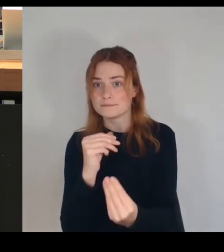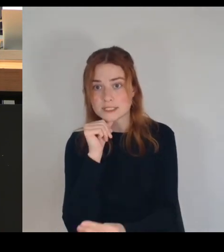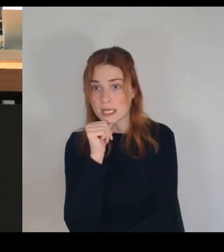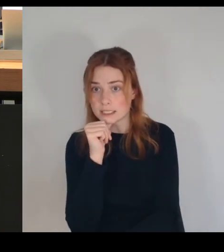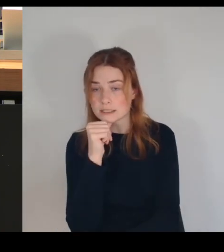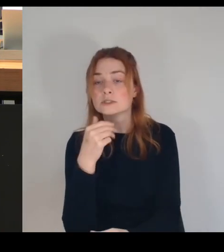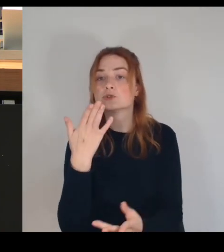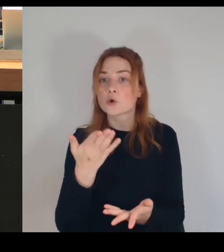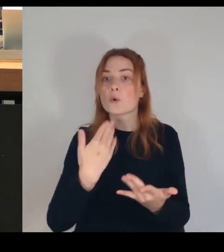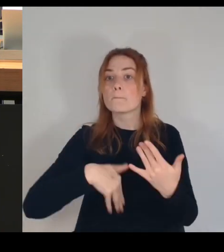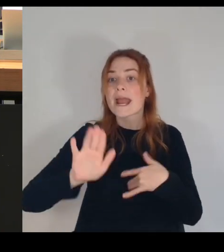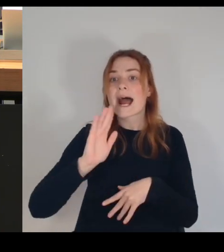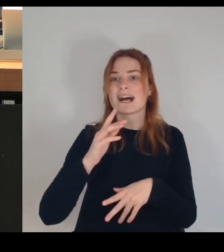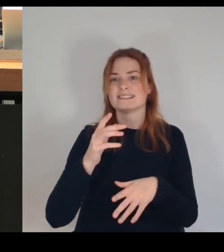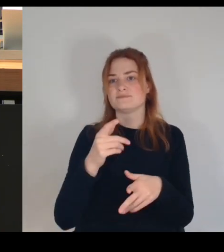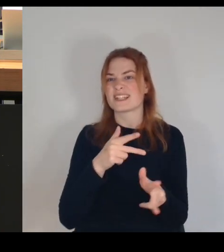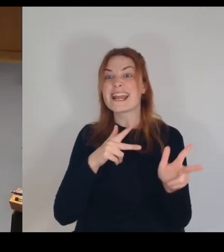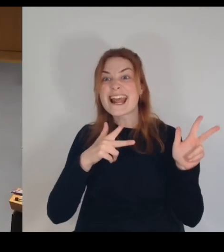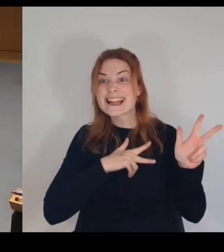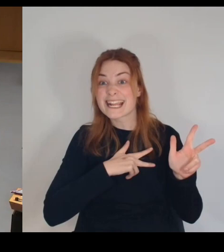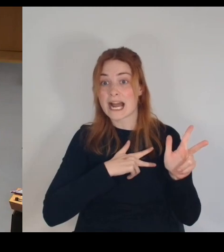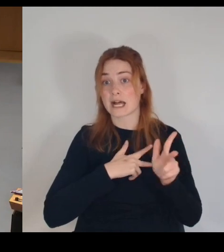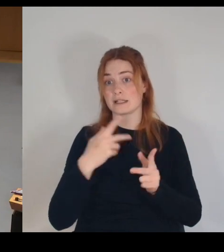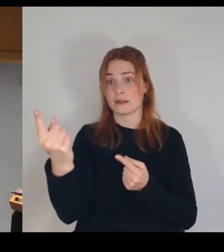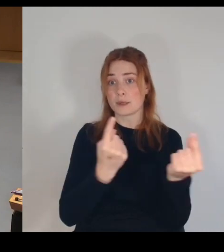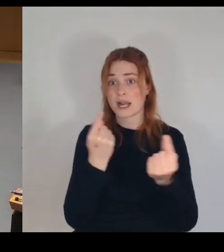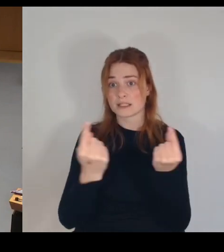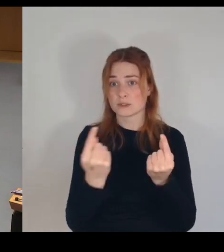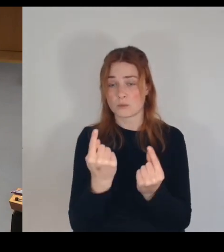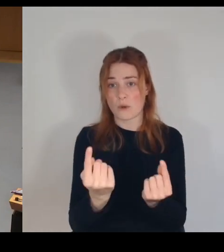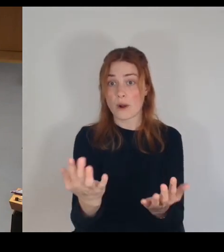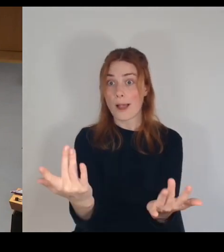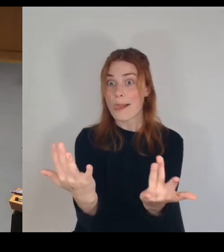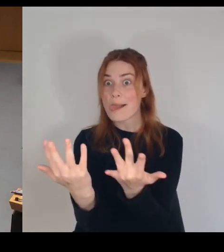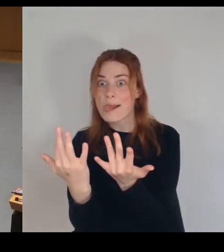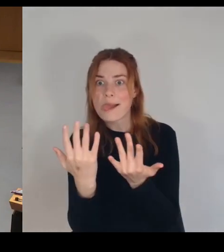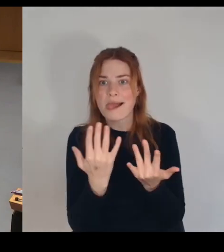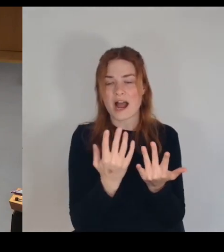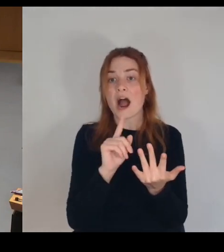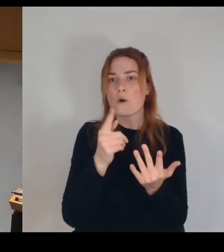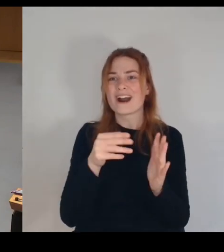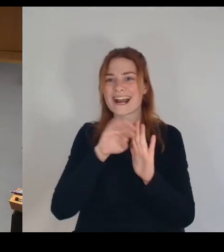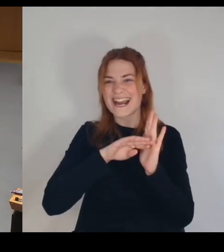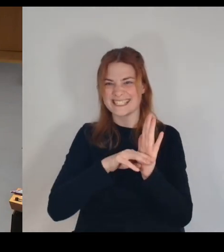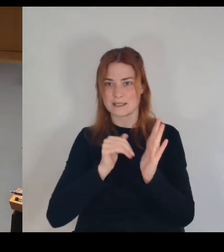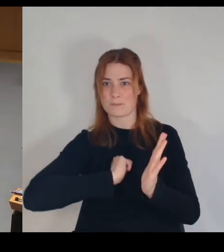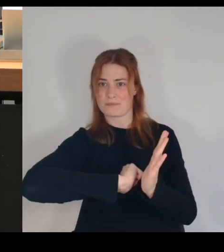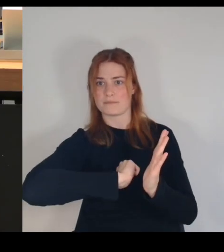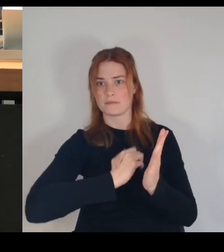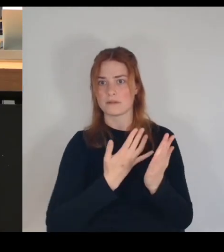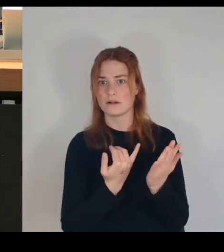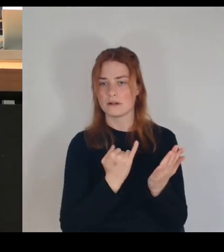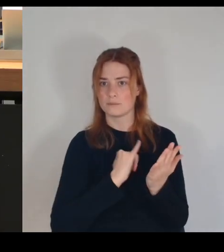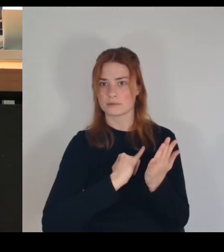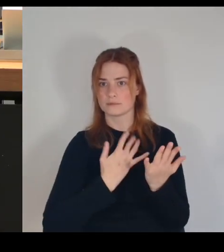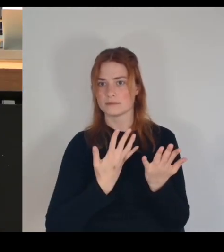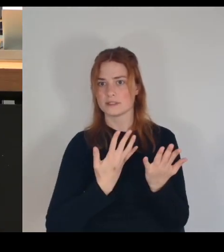Frau Kollegin Wenn ich in der Kürze der Zeit noch auf den Antrag zu den Busspuren eingehen darf. Auch da wollen Sie